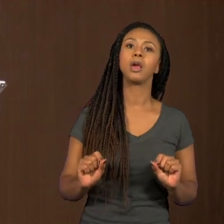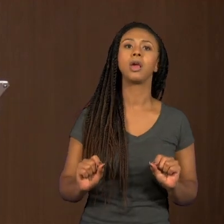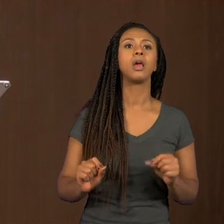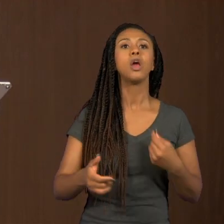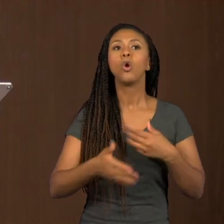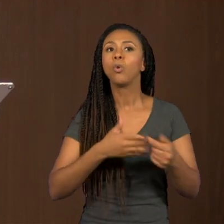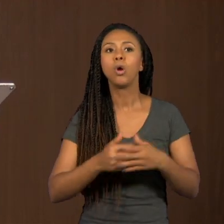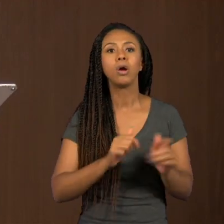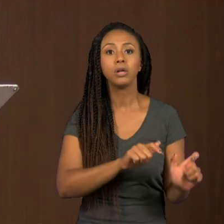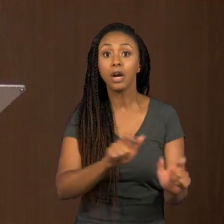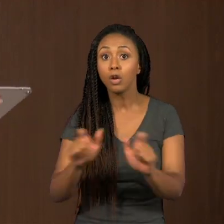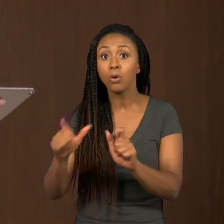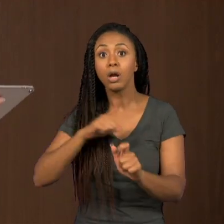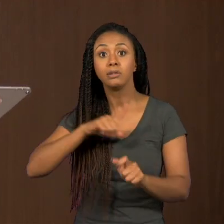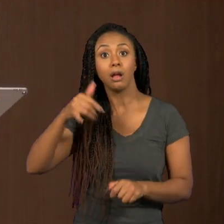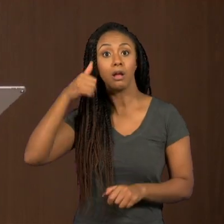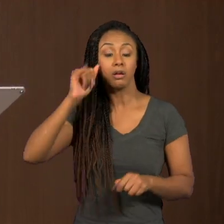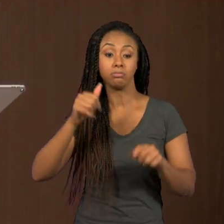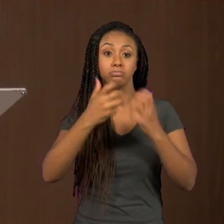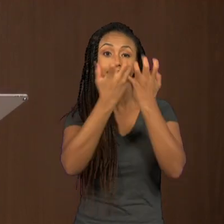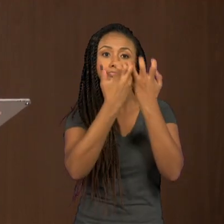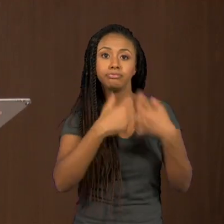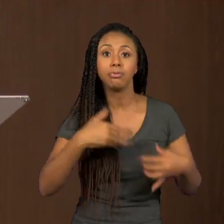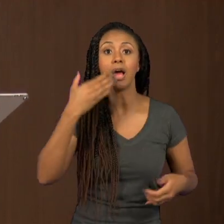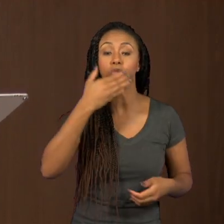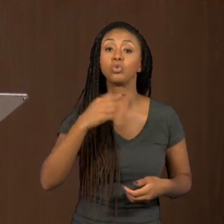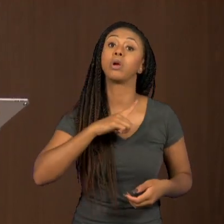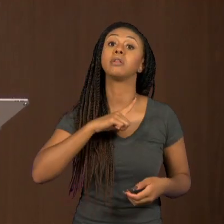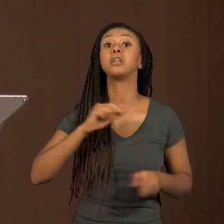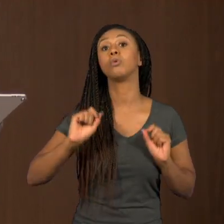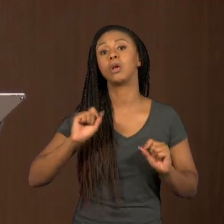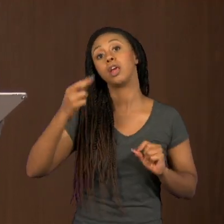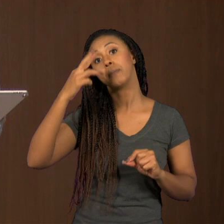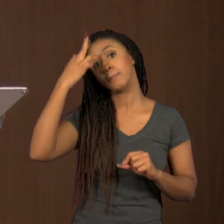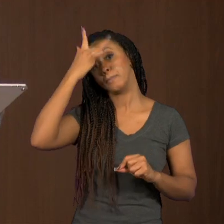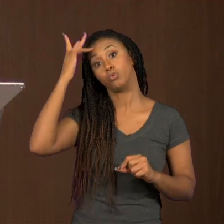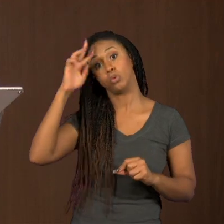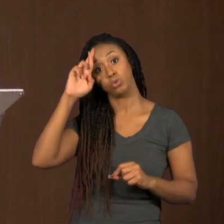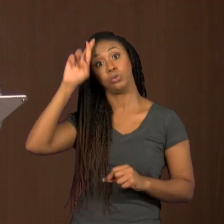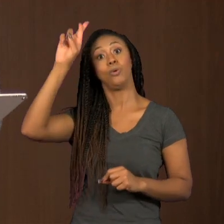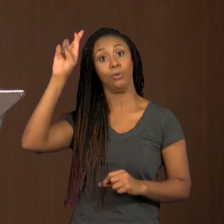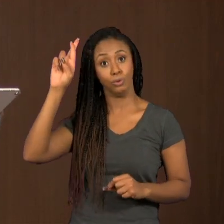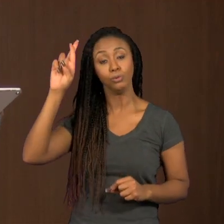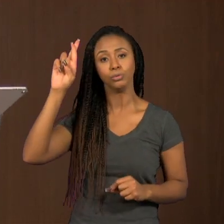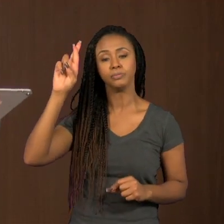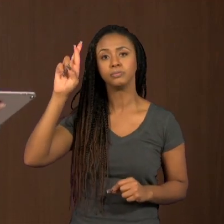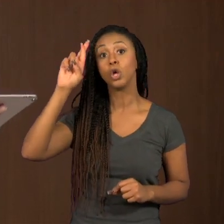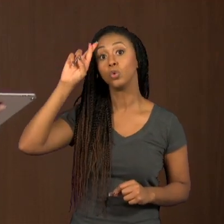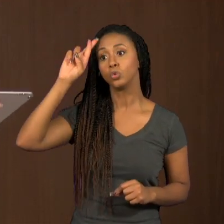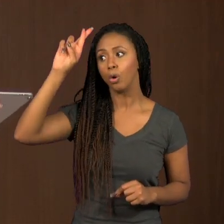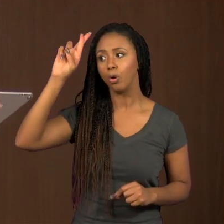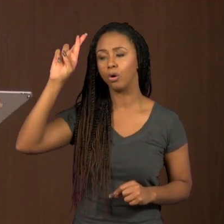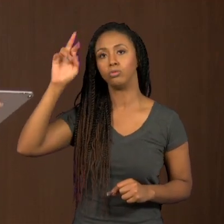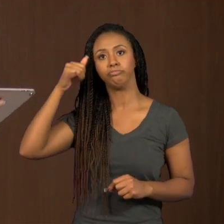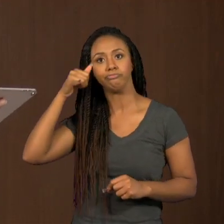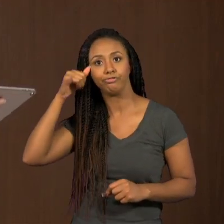EXISTE UM DONO DE ENGENHO. ENTÃO, PRA TODO ENGENHO EXISTE UMA FAZENDA, PRA TODA FAZENDA UM